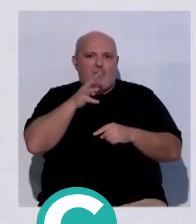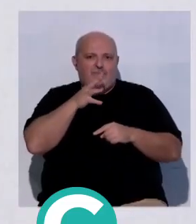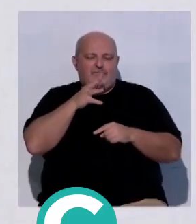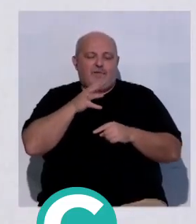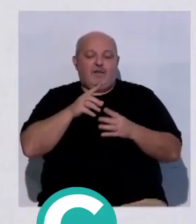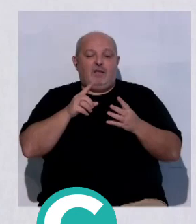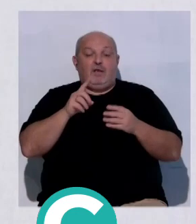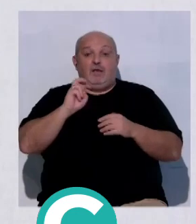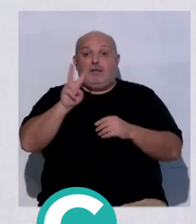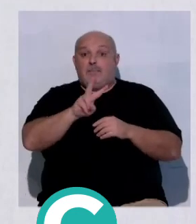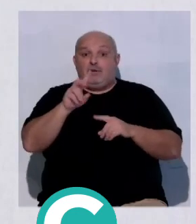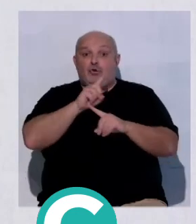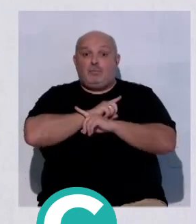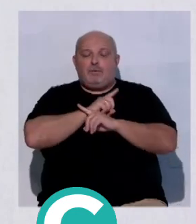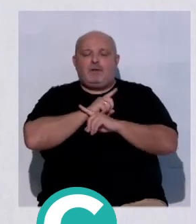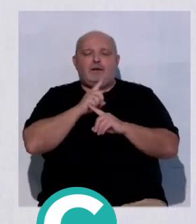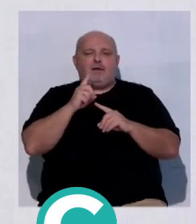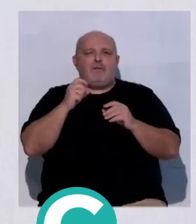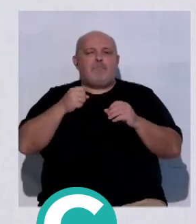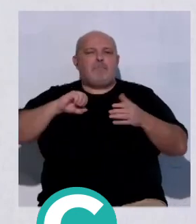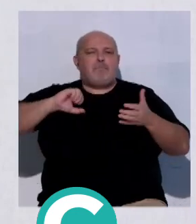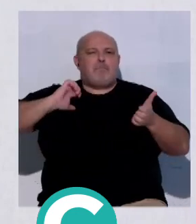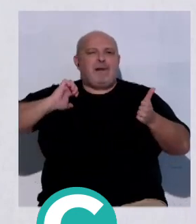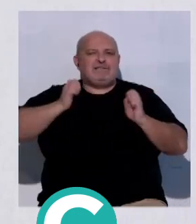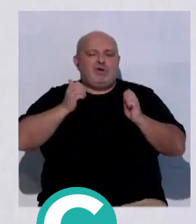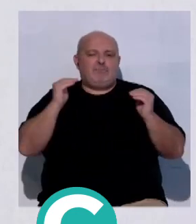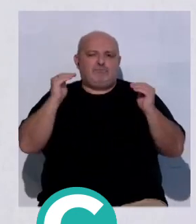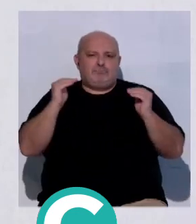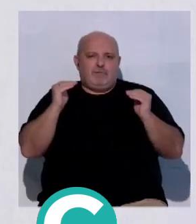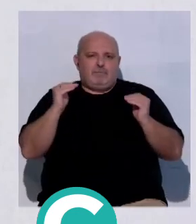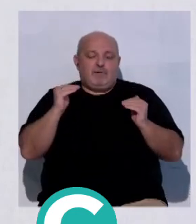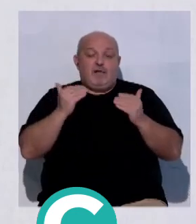partir del 22 de noviembre se bajará la presión del agua y en una primera fase por la mañana